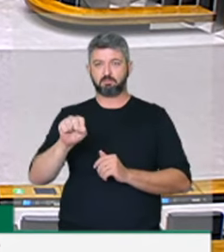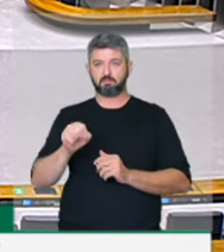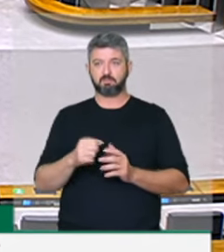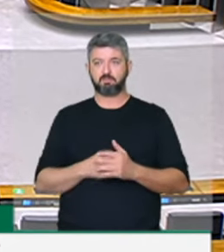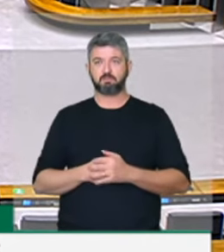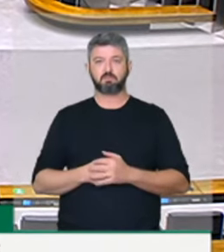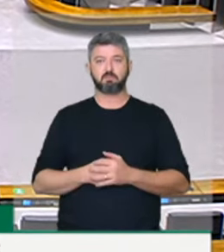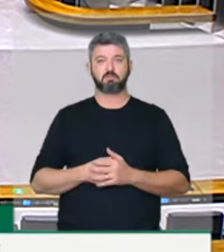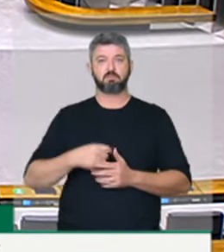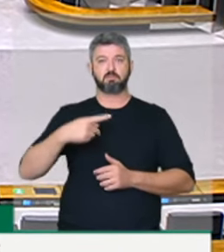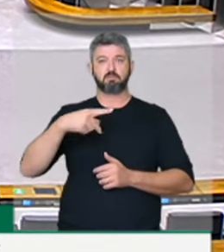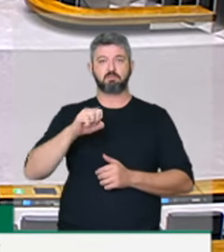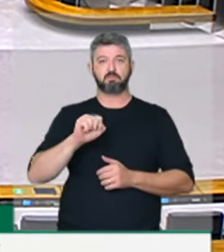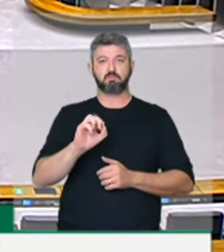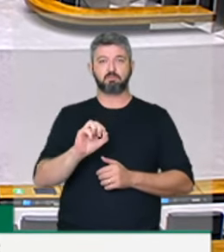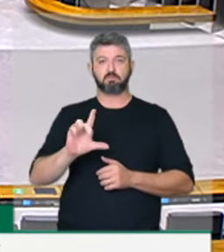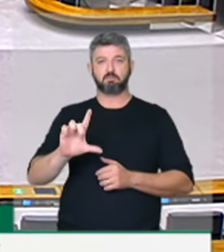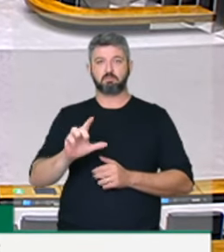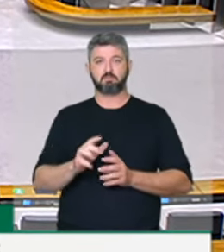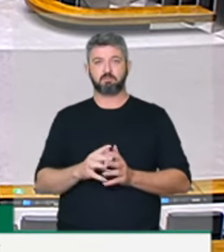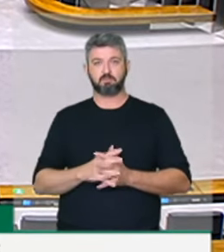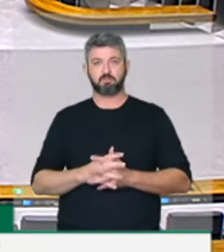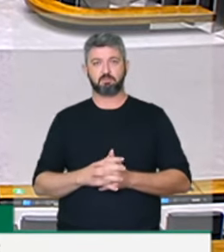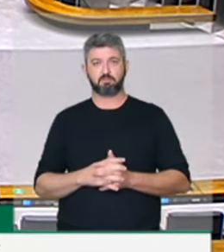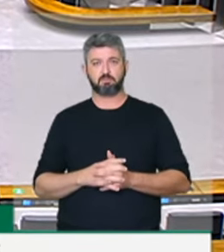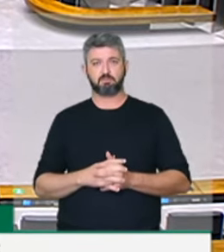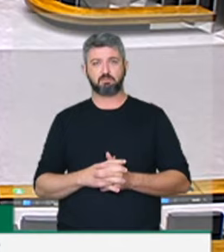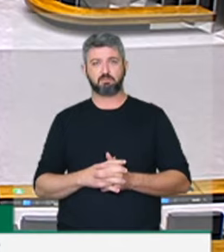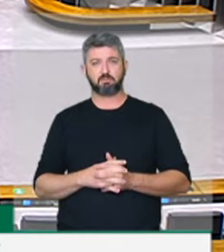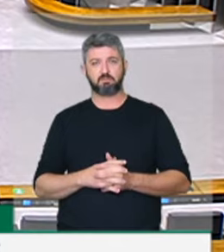ORIENTA O PODEMOS, O PSOL... -- [DEPUTADA]: PRESIDENTE, OBVIAMENTE HÁ UM COLAPSO EM CURSO SÓ NO RIO DE